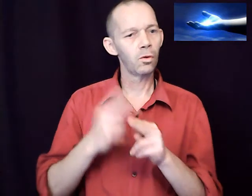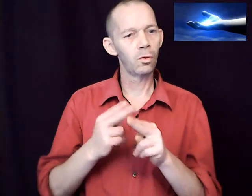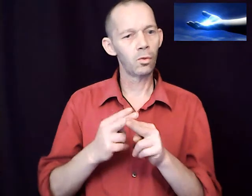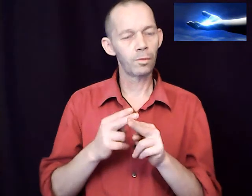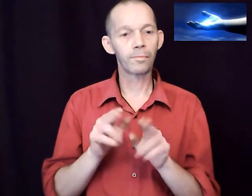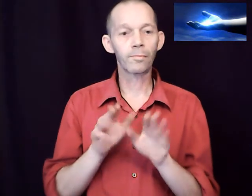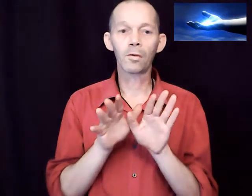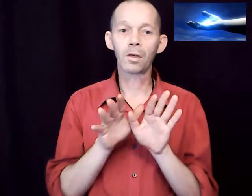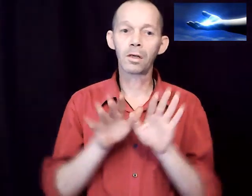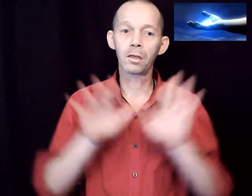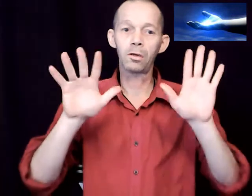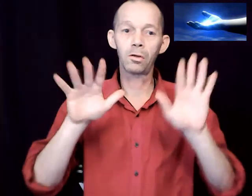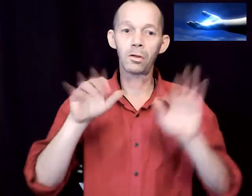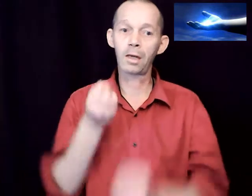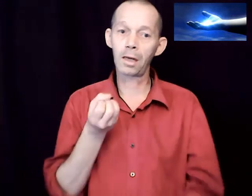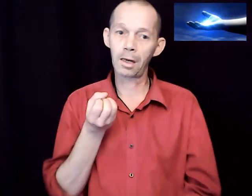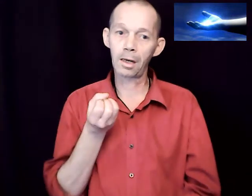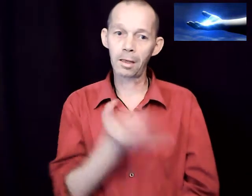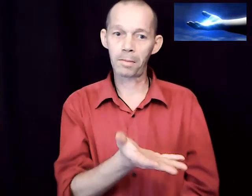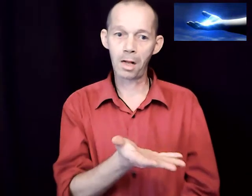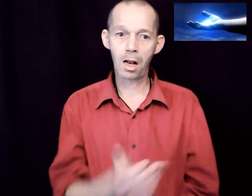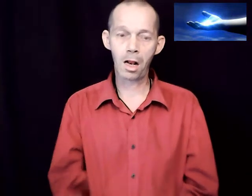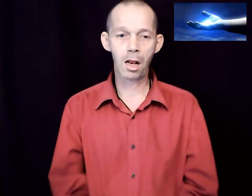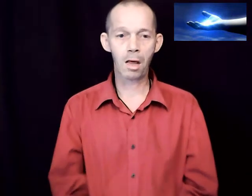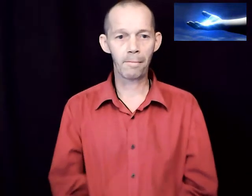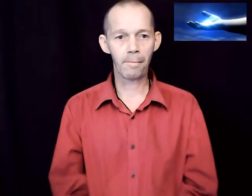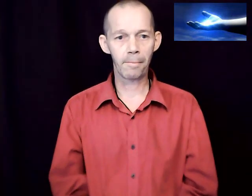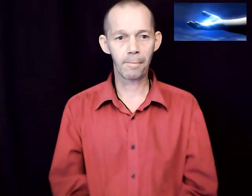Le nom du livre que j'ai reçu : l'Archange Gabriel..